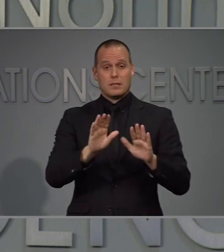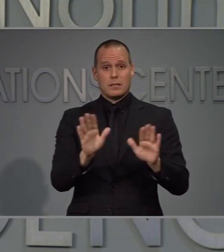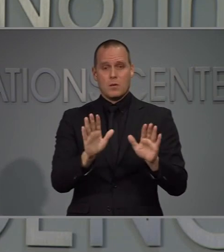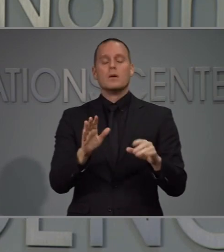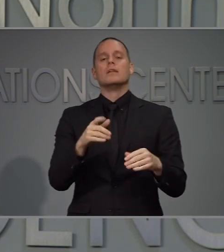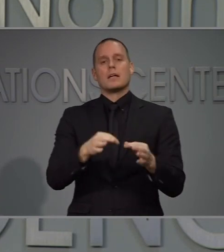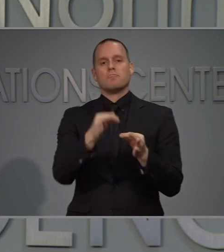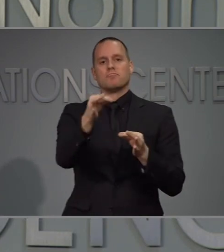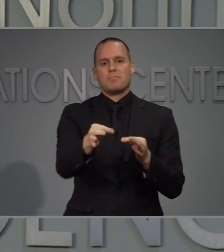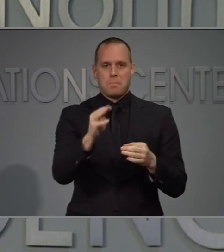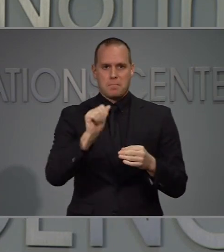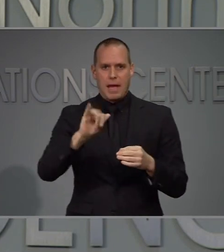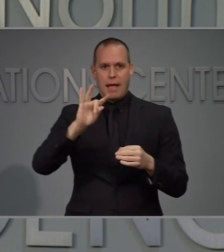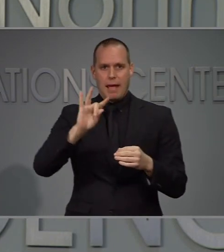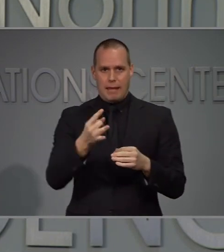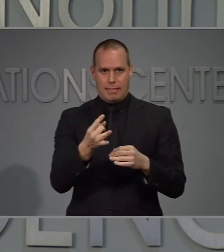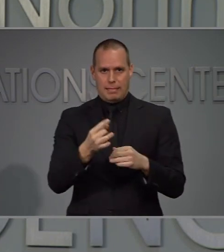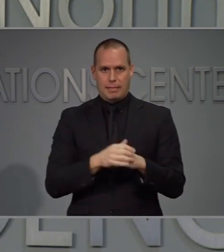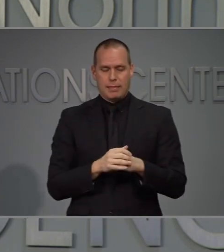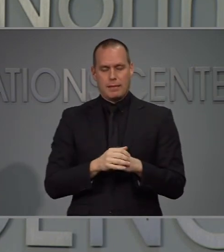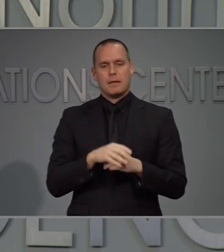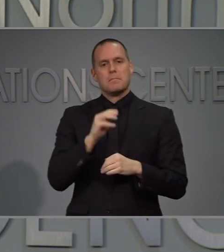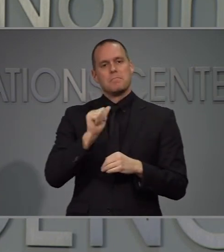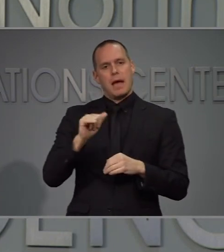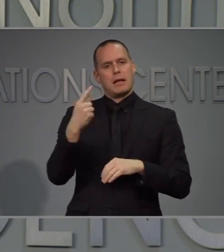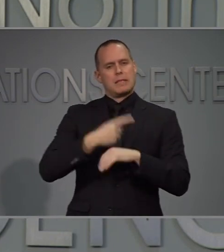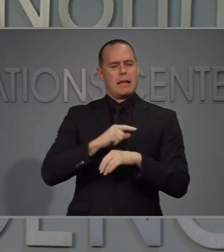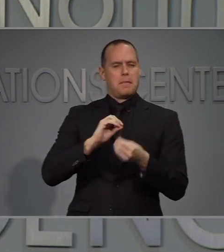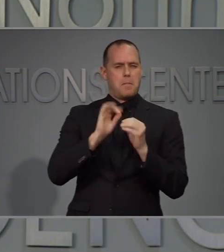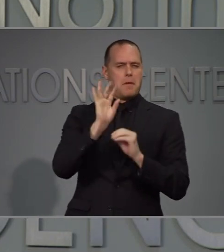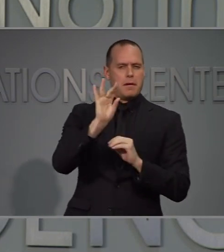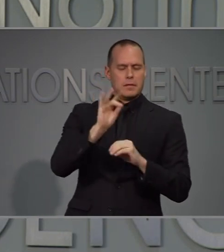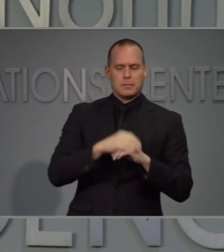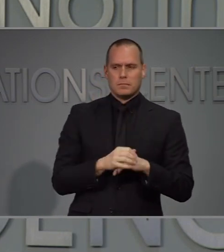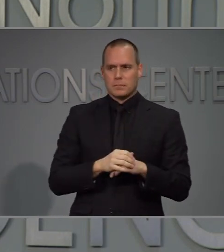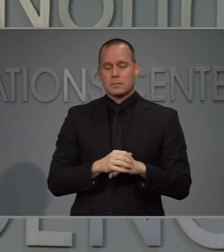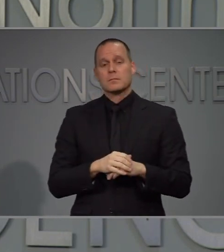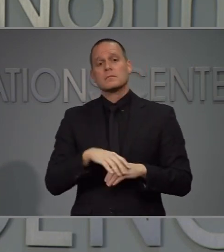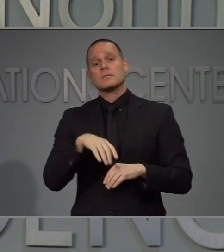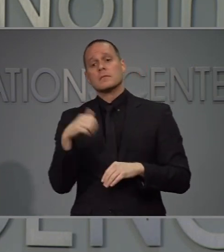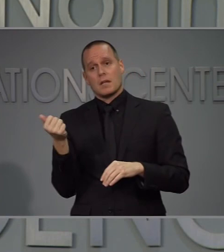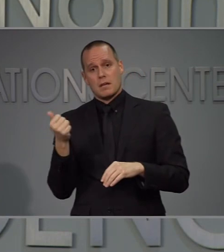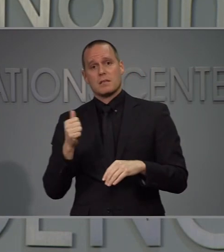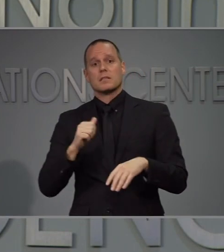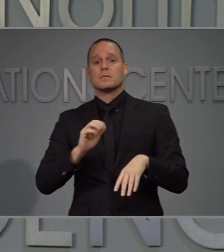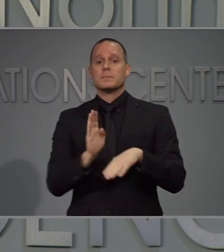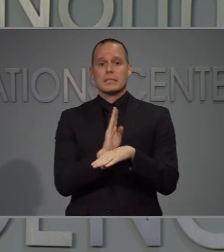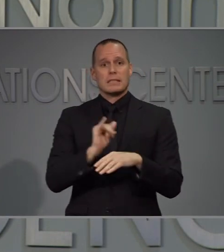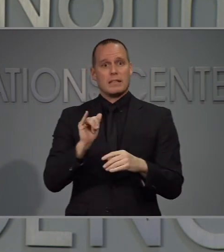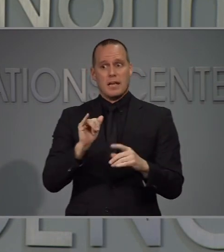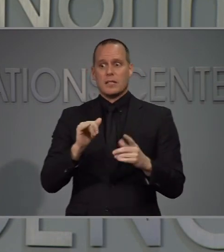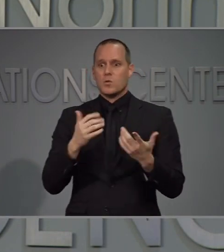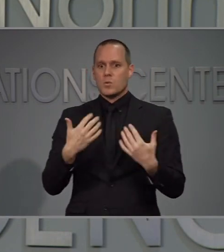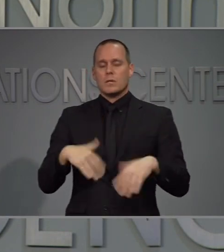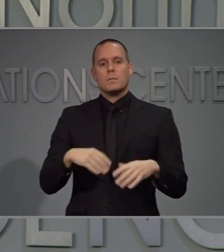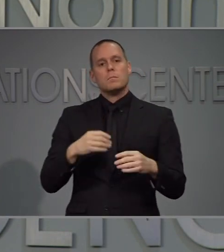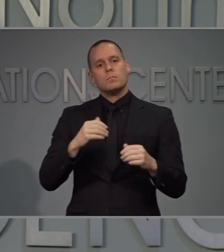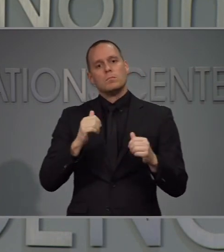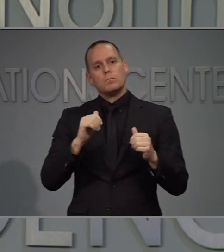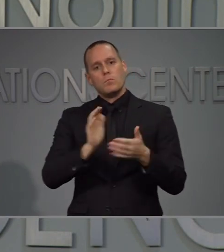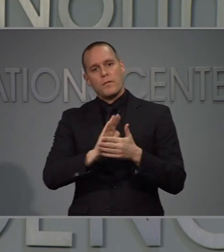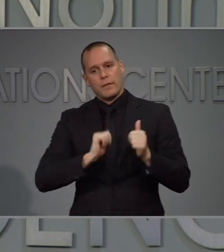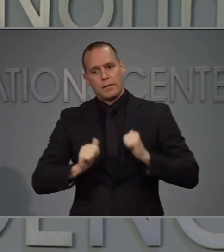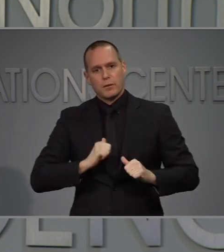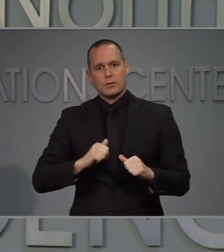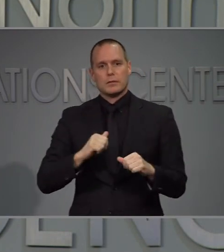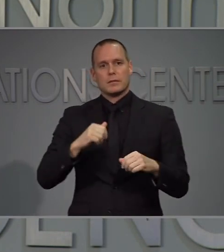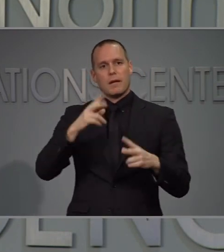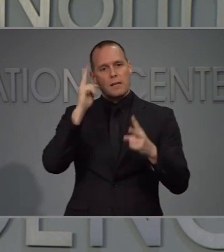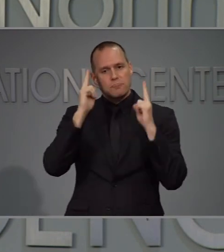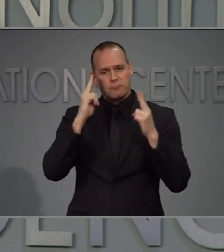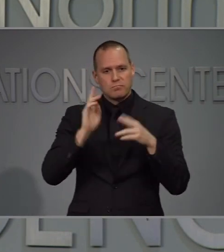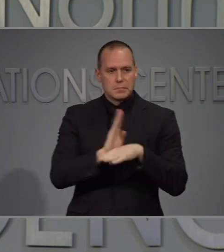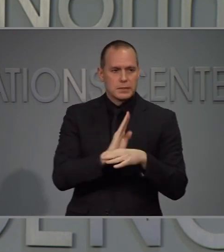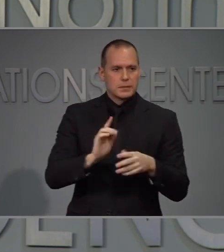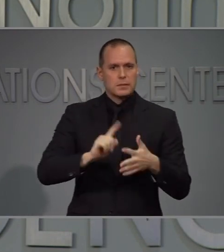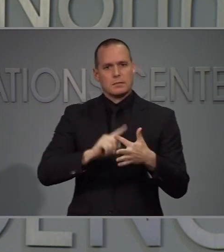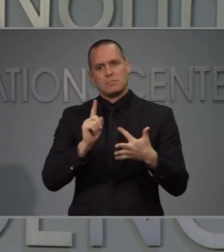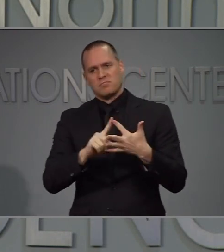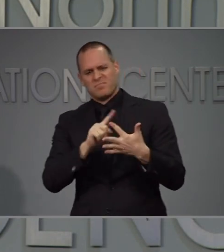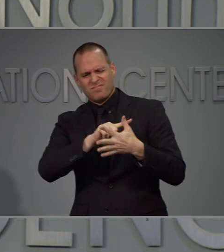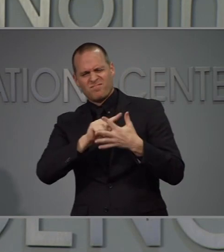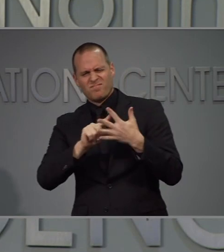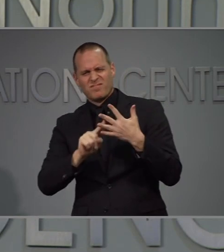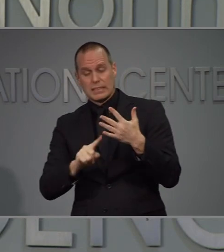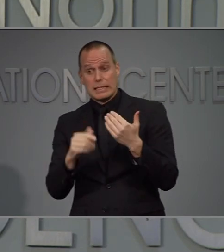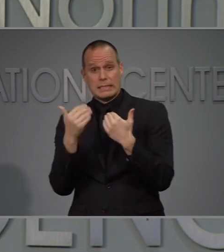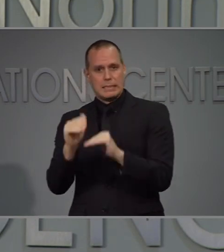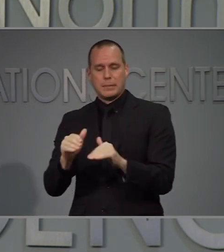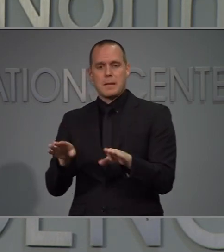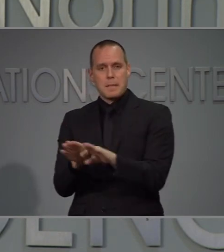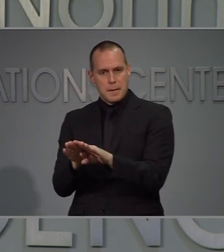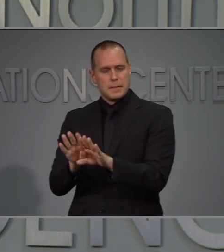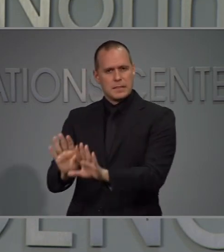El cierre de los restaurantes para comer adentro de ellos y